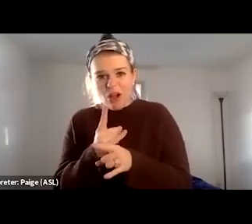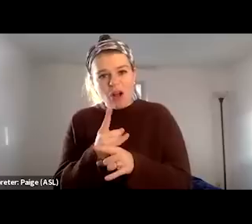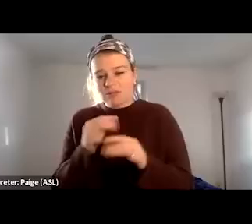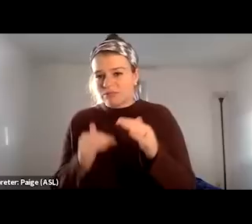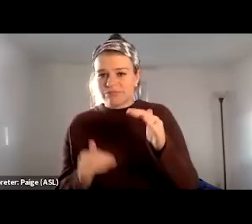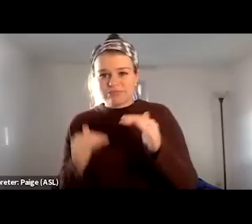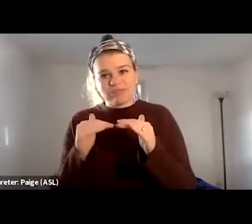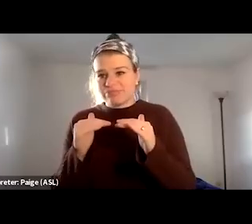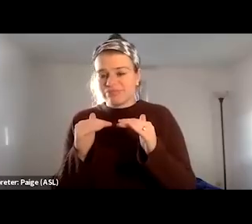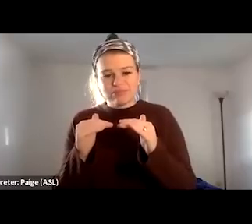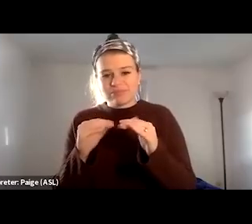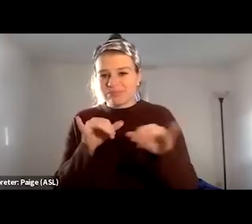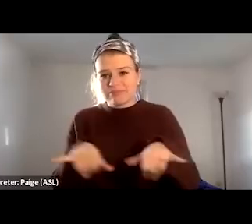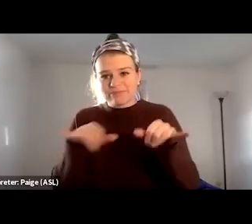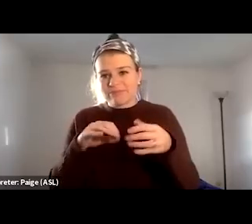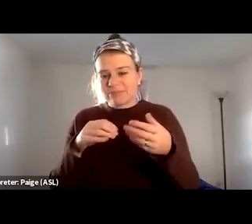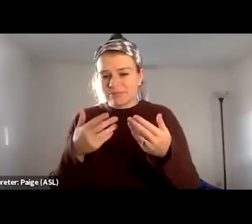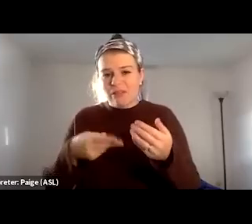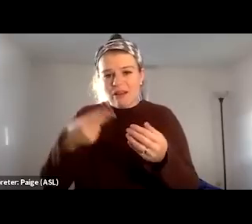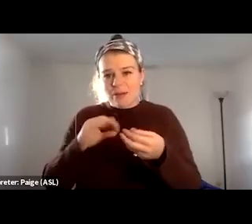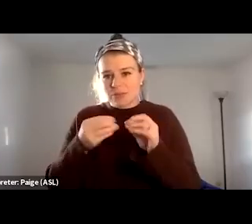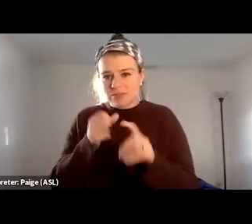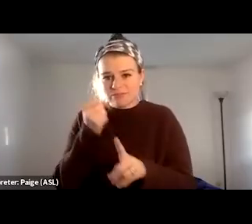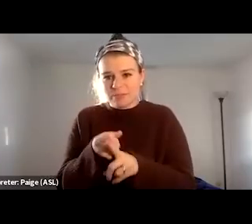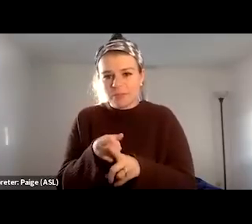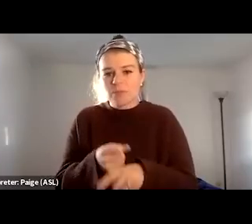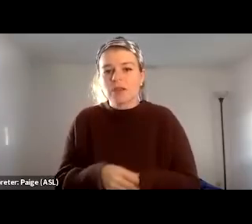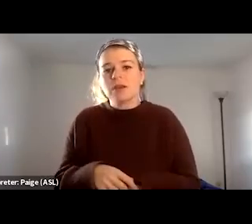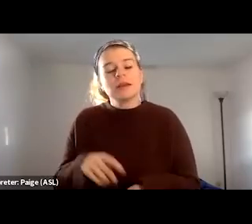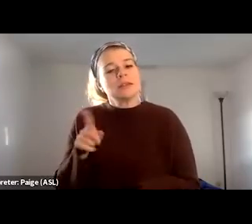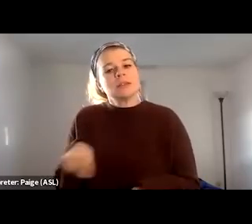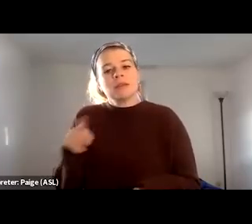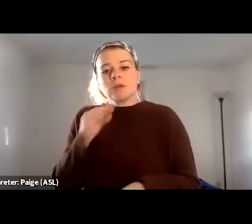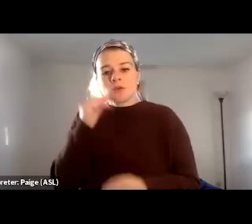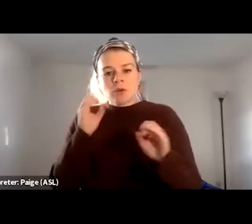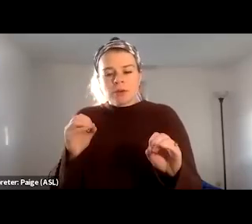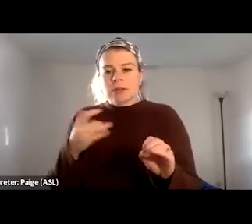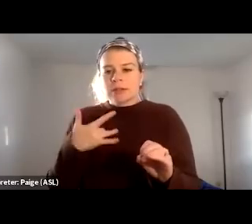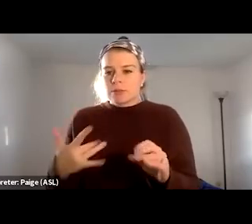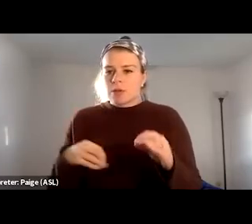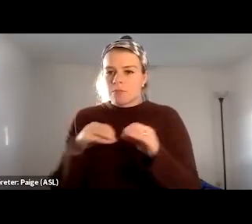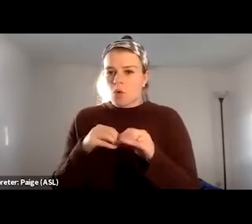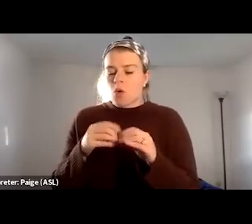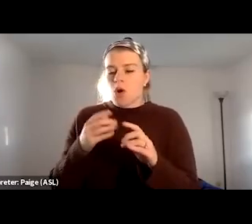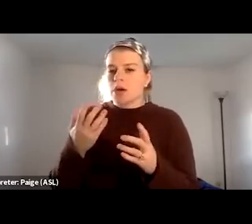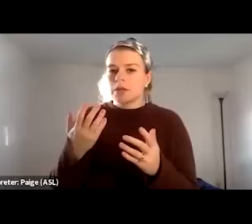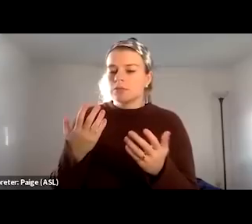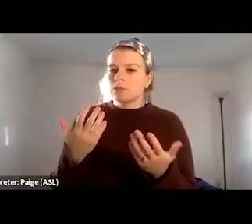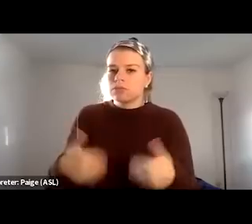son particularmente susceptibles a la soledad. Tienen tasas más altas de trastornos mentales, ruptura de relaciones, a menudo tienen historias de trauma